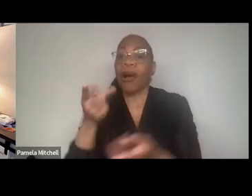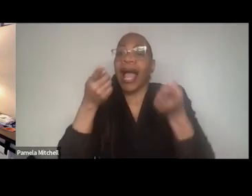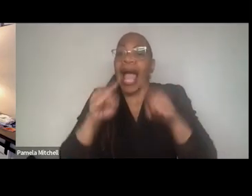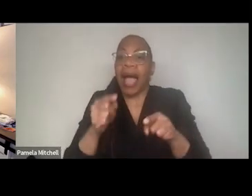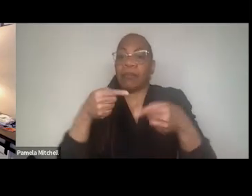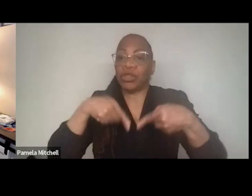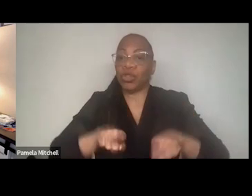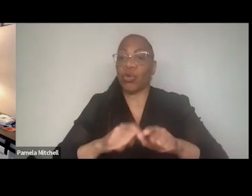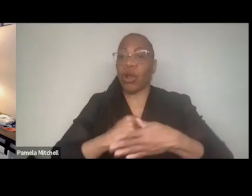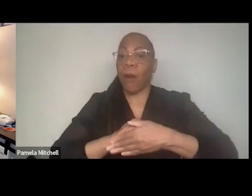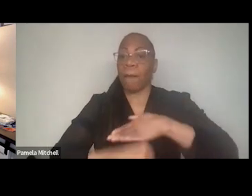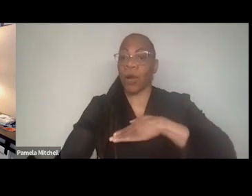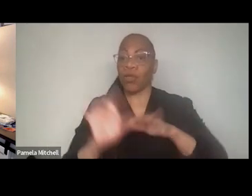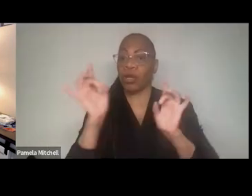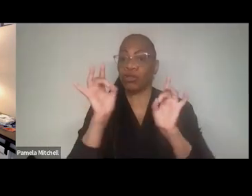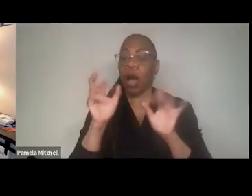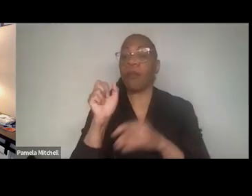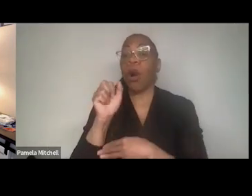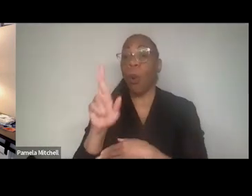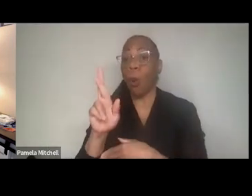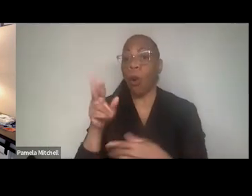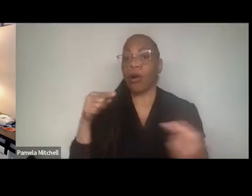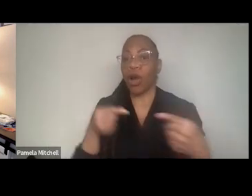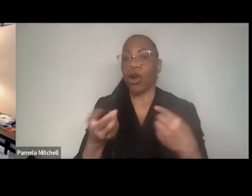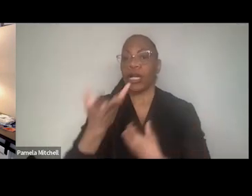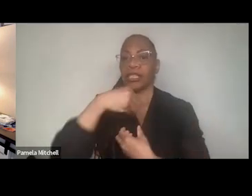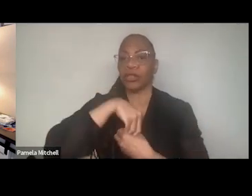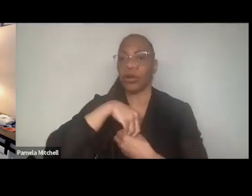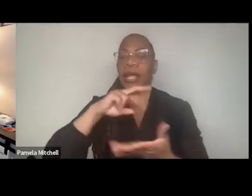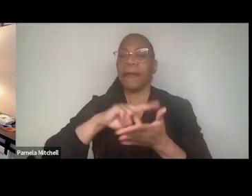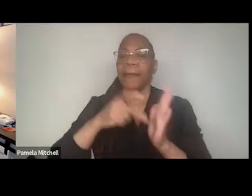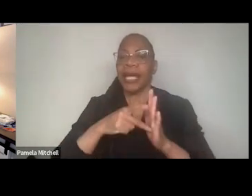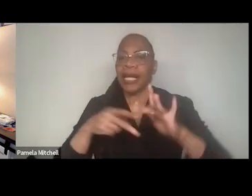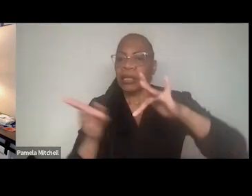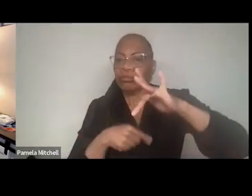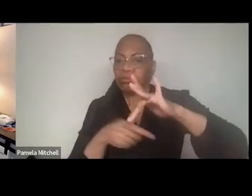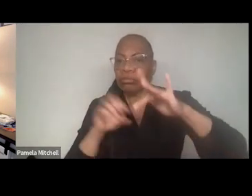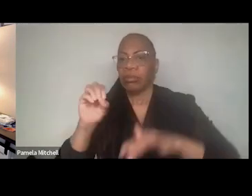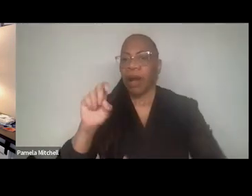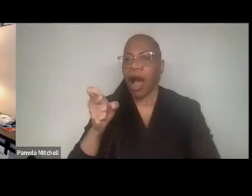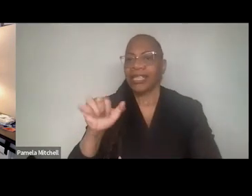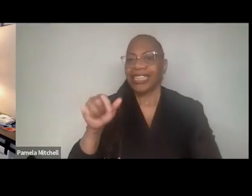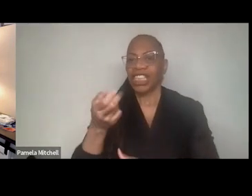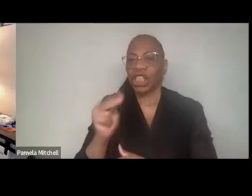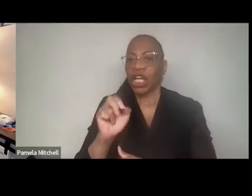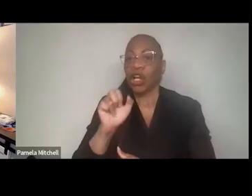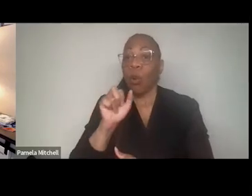o ocurren internamente, como la falta de oxígeno o un derrame cerebral. Entonces, es importante considerar